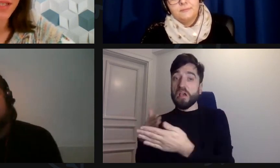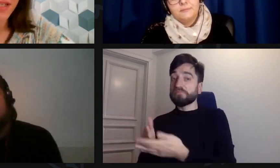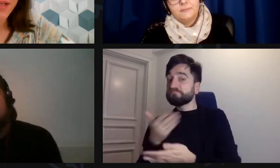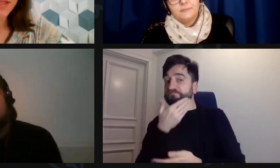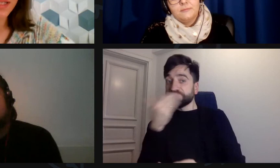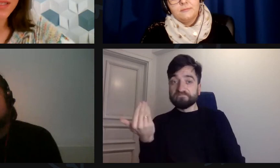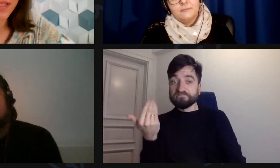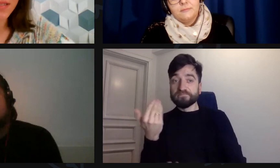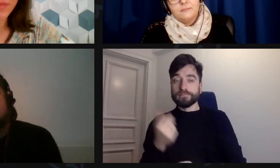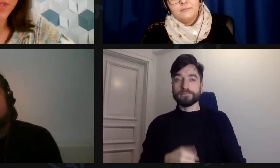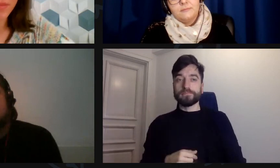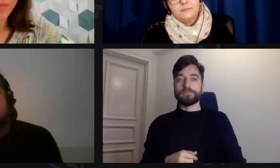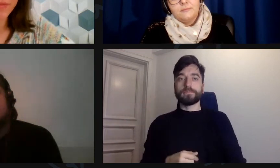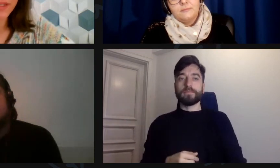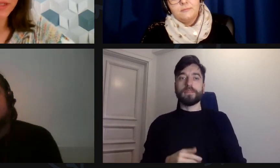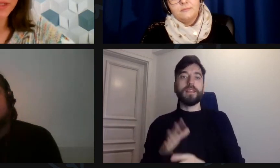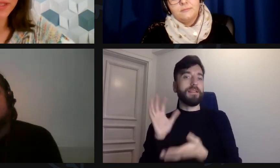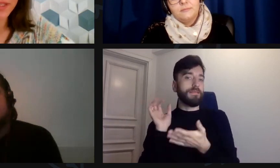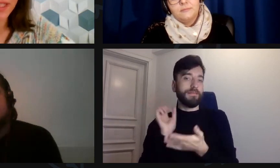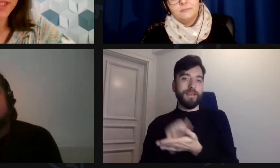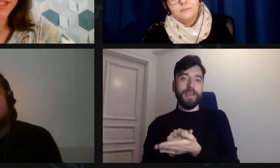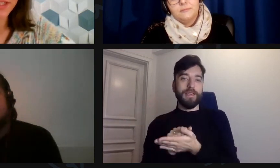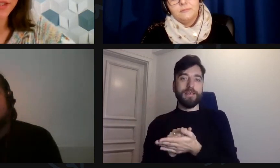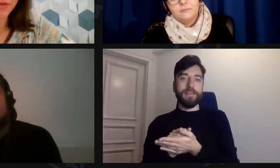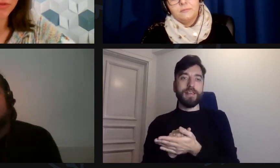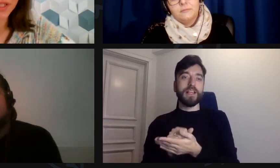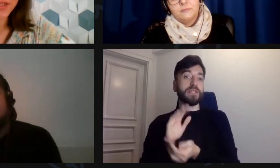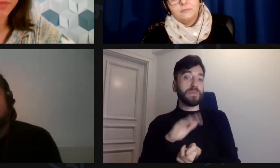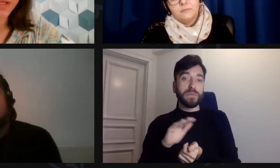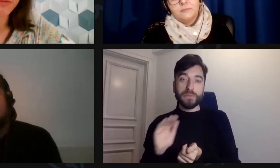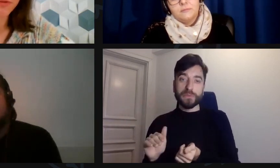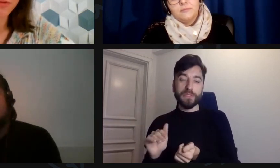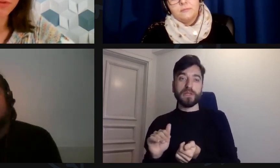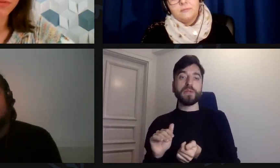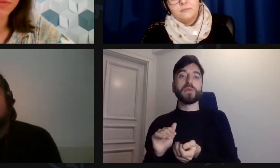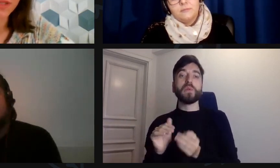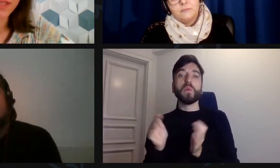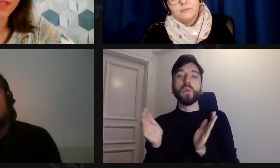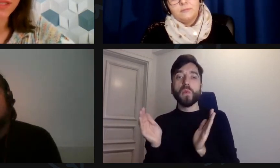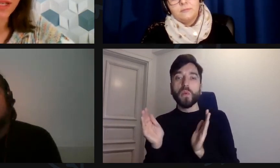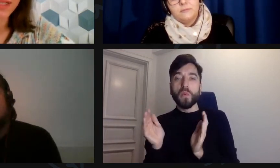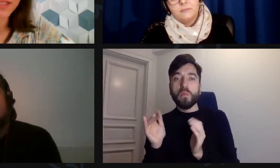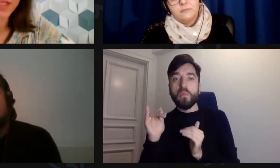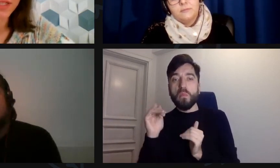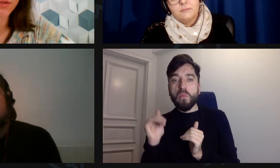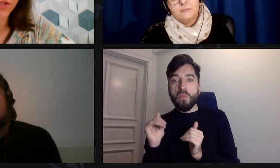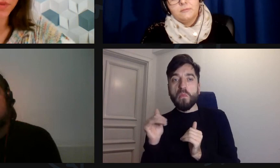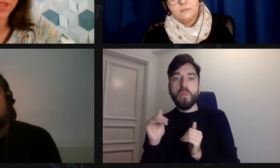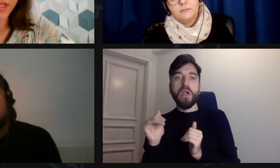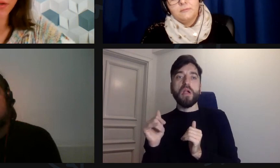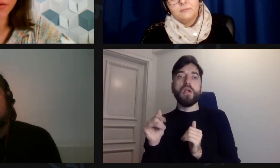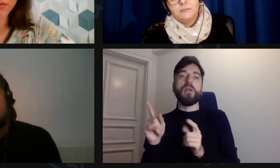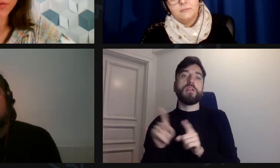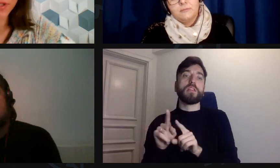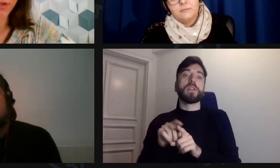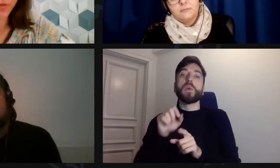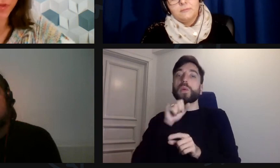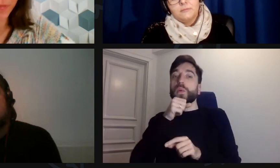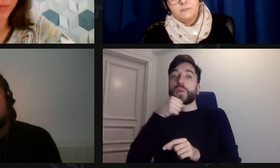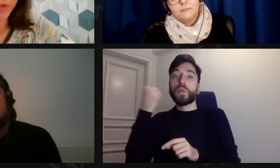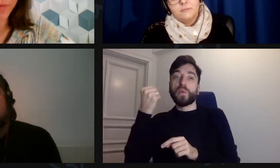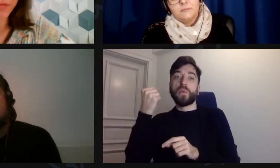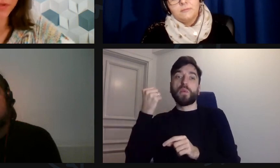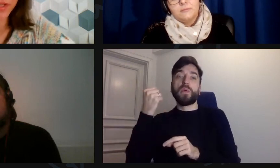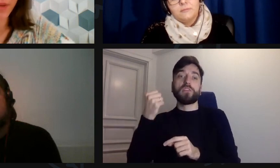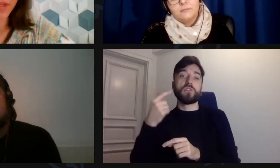możemy prowadzić zajęcia dla dzieci, dorosłych, seniorów czy niepełnosprawnych.